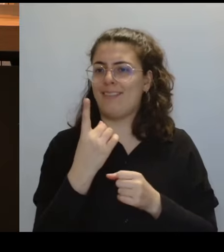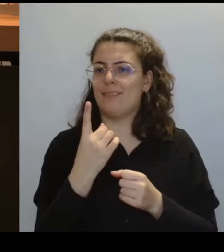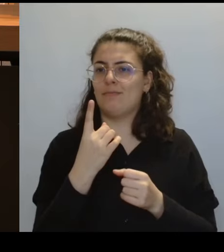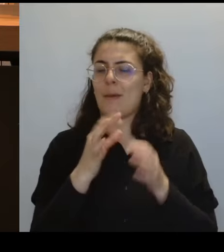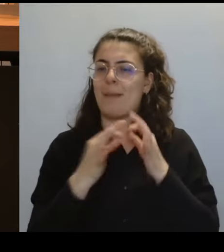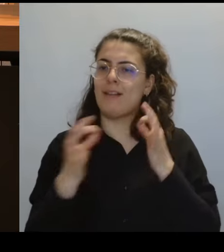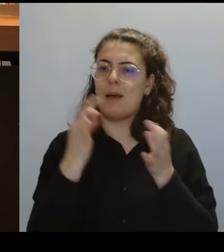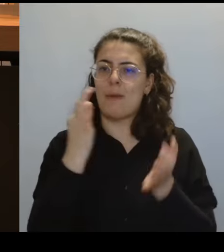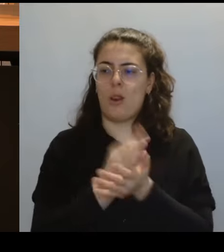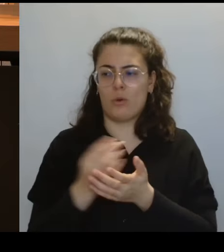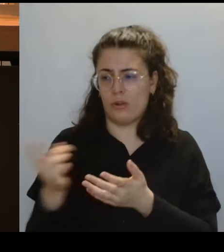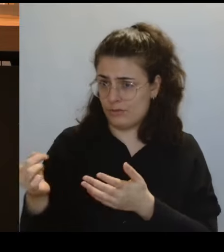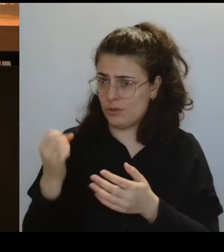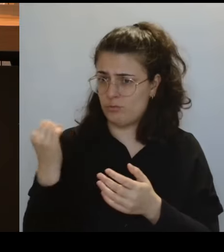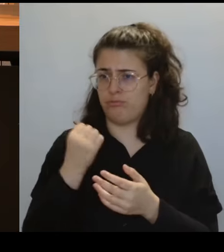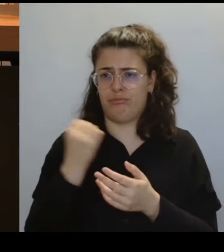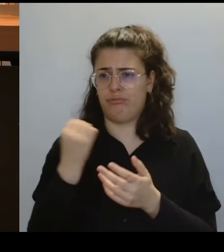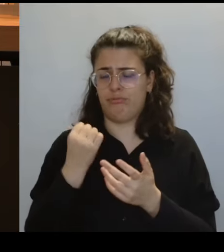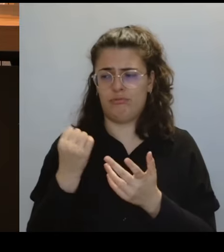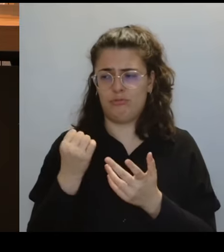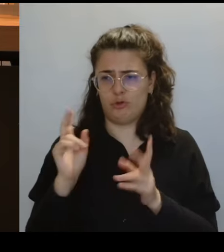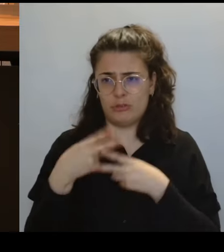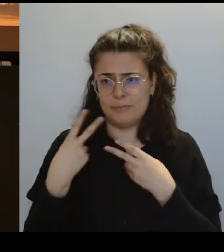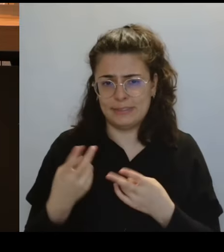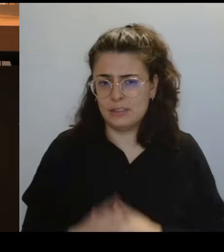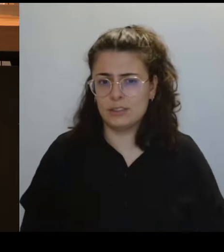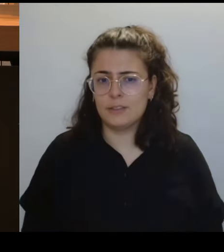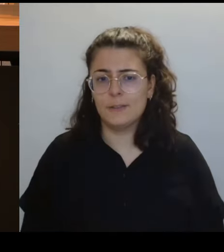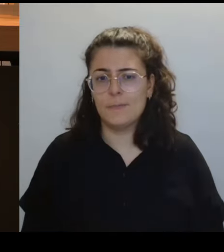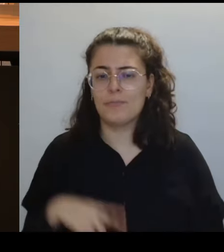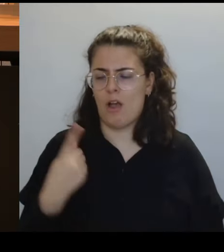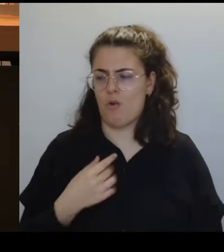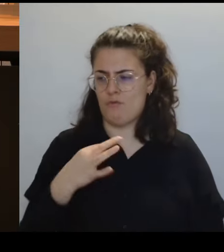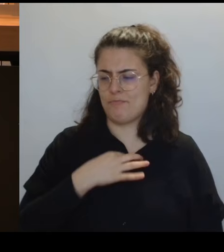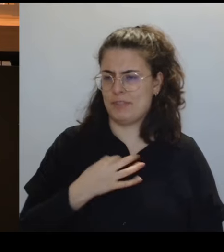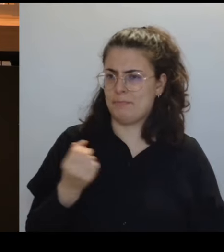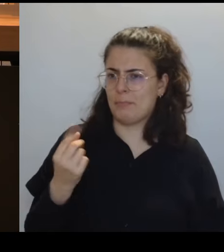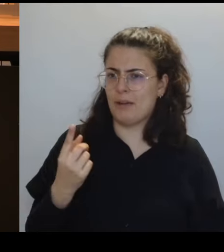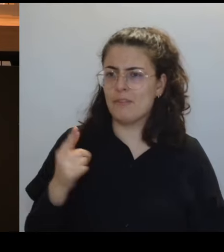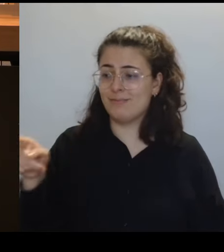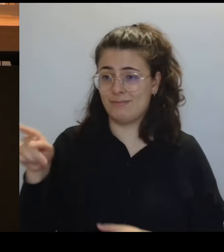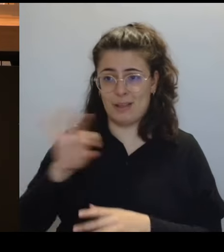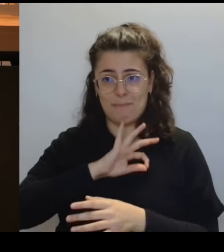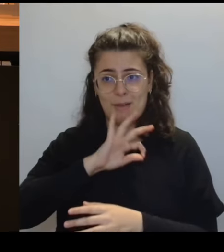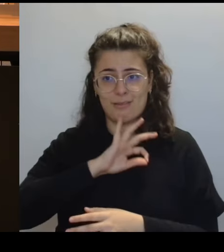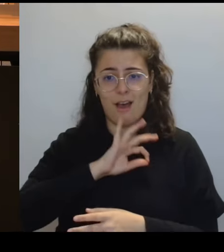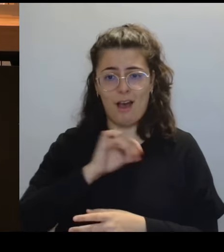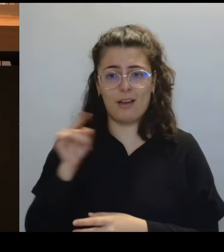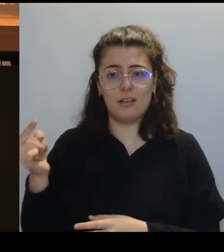Und ich finde es auch ein bisschen erstaunlich, dass ausgerechnet die Partei, die hier umfangreiche Deportationspläne mit-